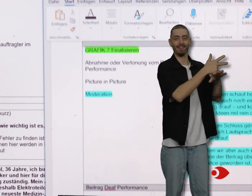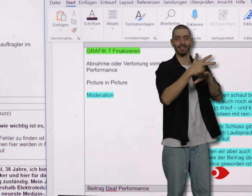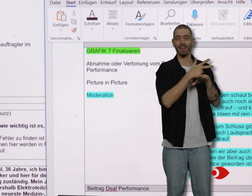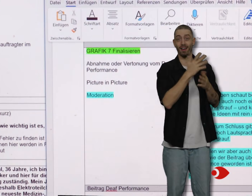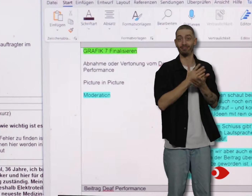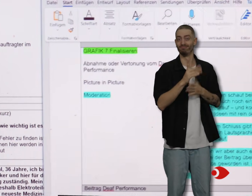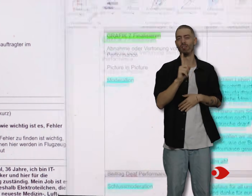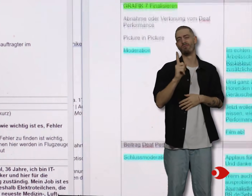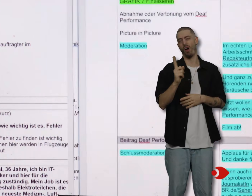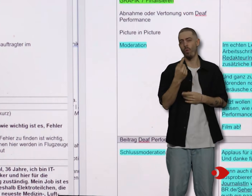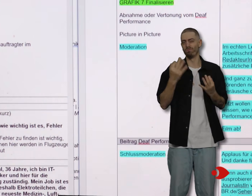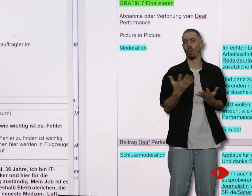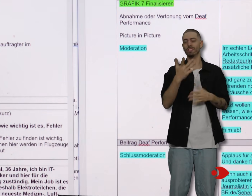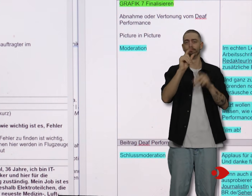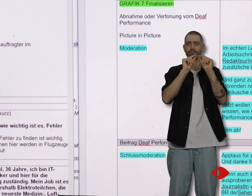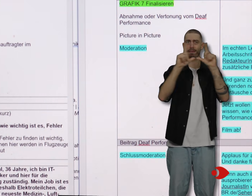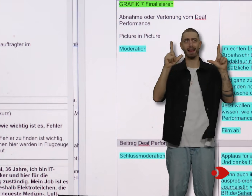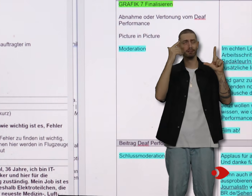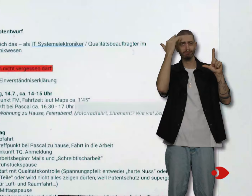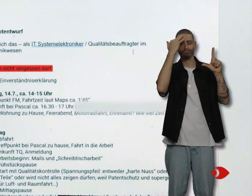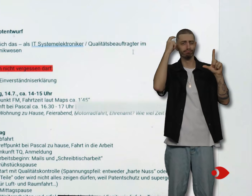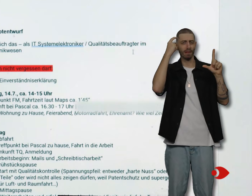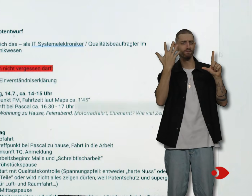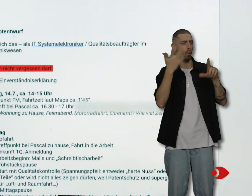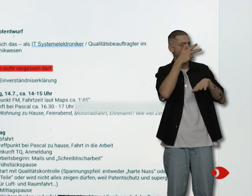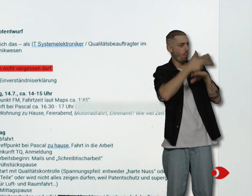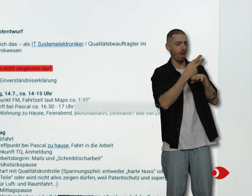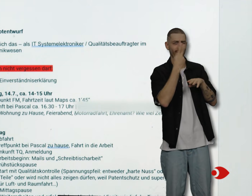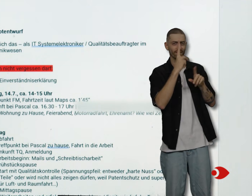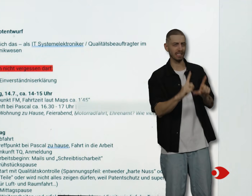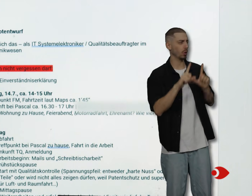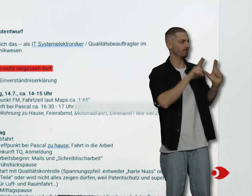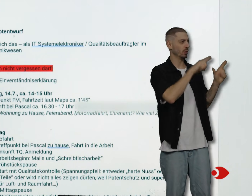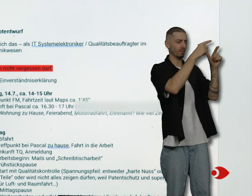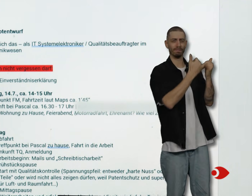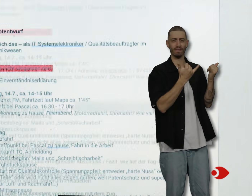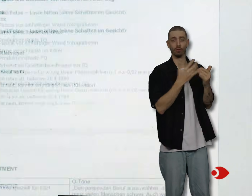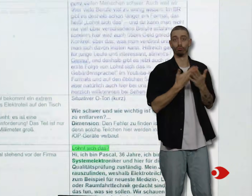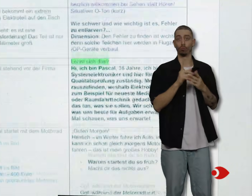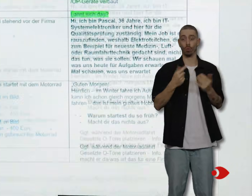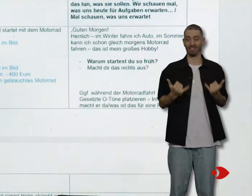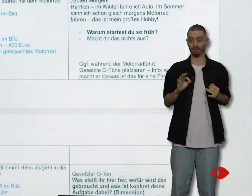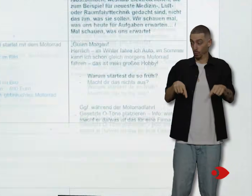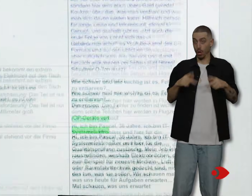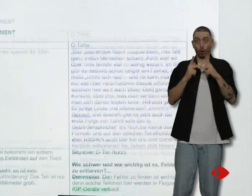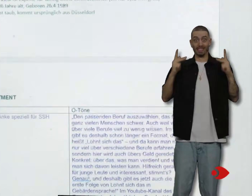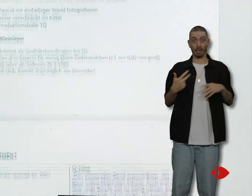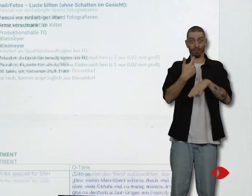und dass wir uns schon vorher Bildideen überlegen, also was es alles zu sehen gibt. Hier jetzt zum Beispiel: